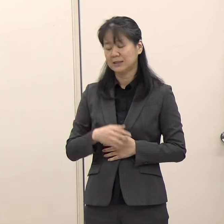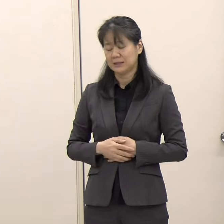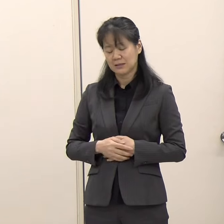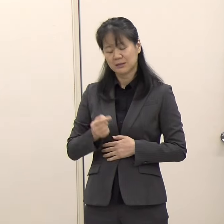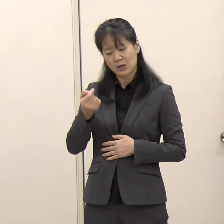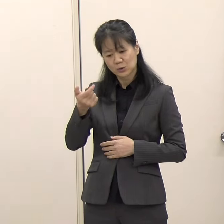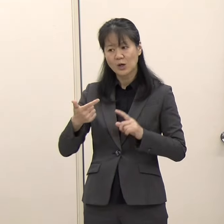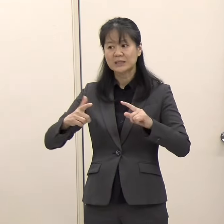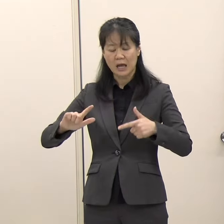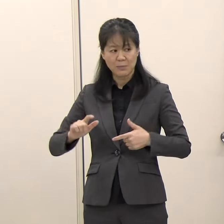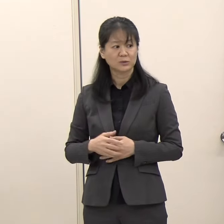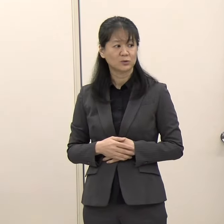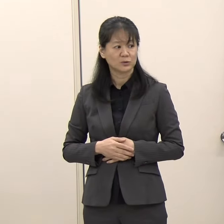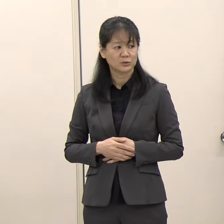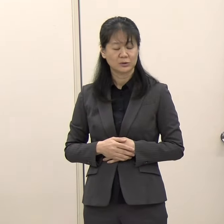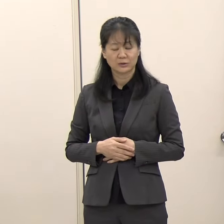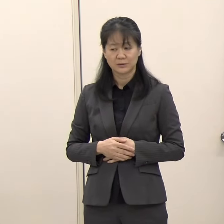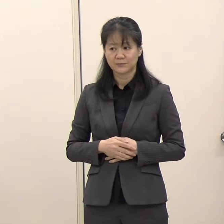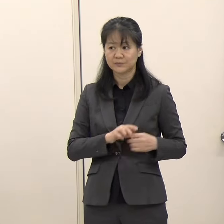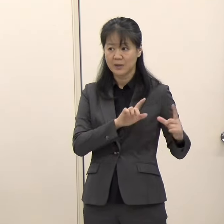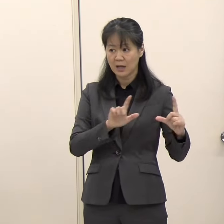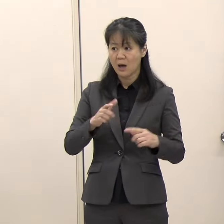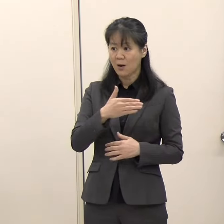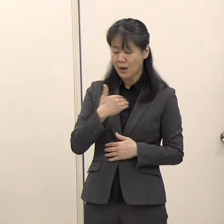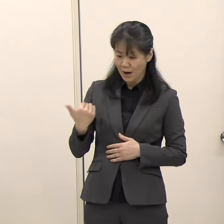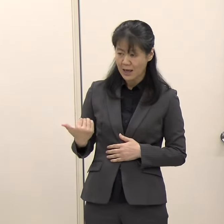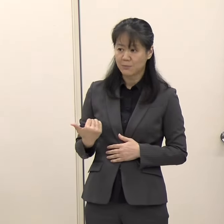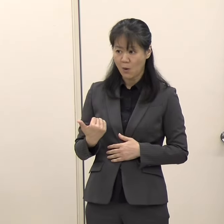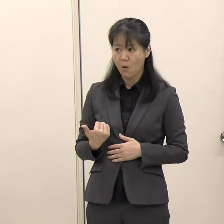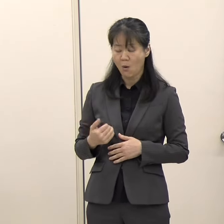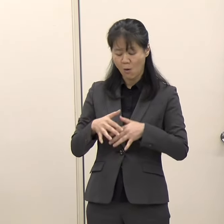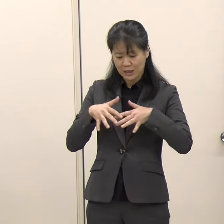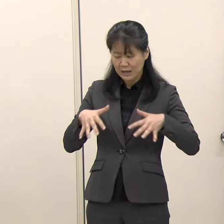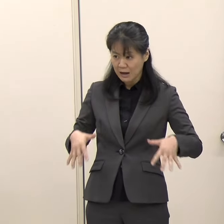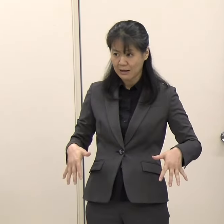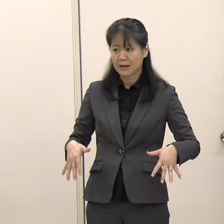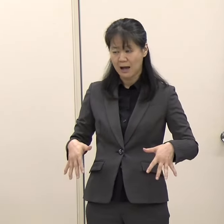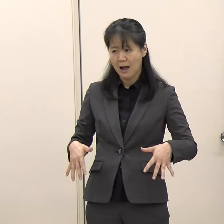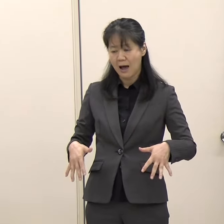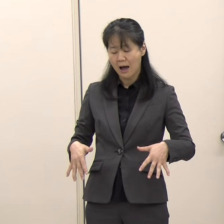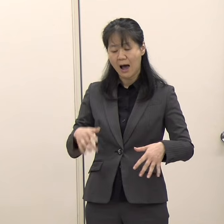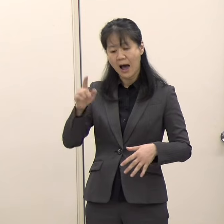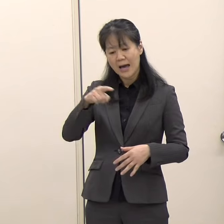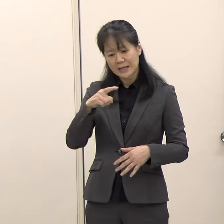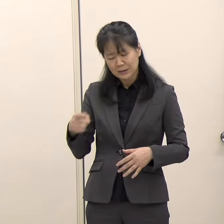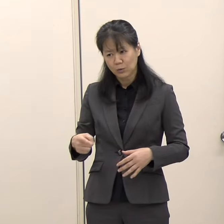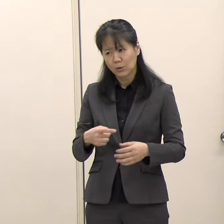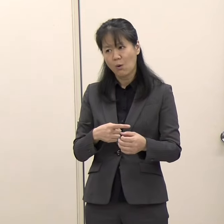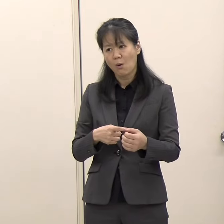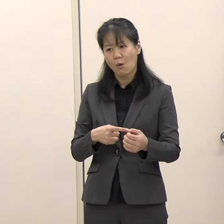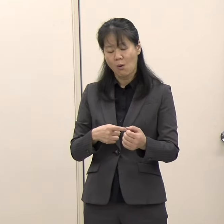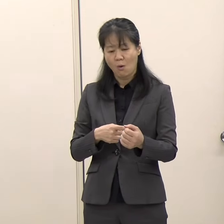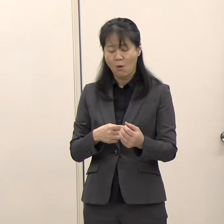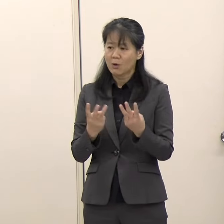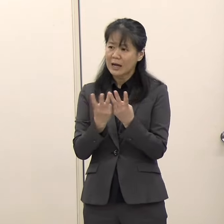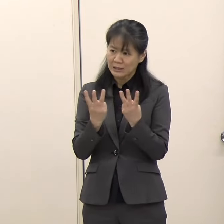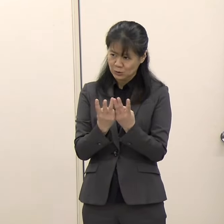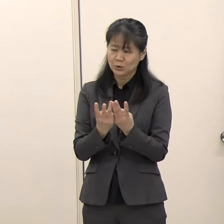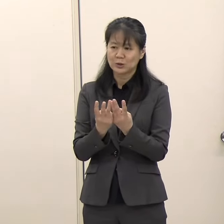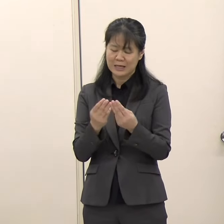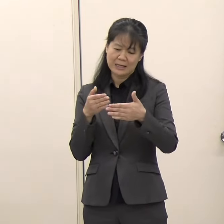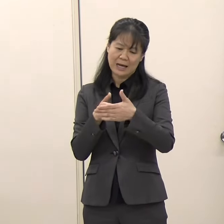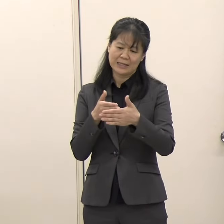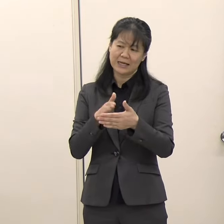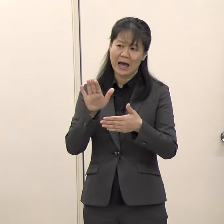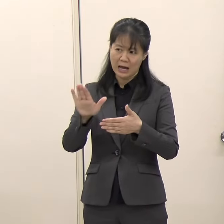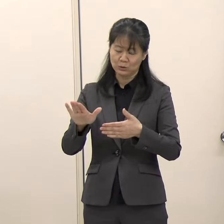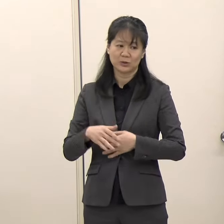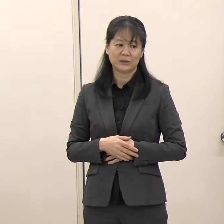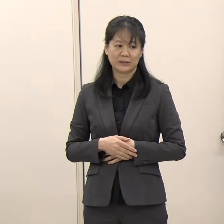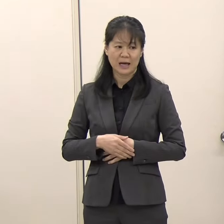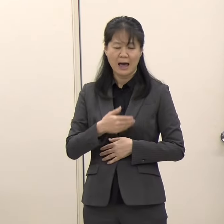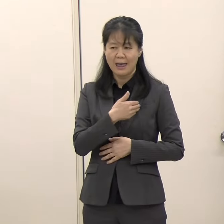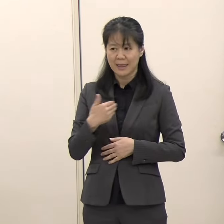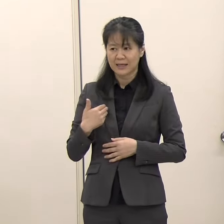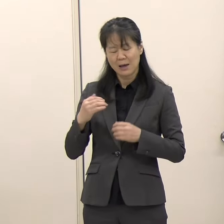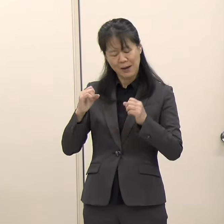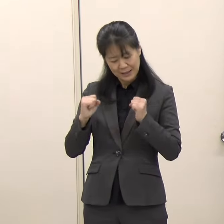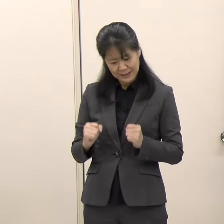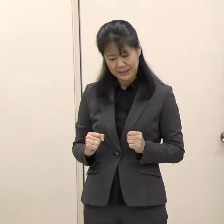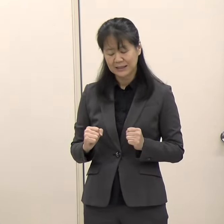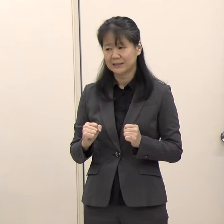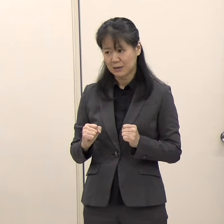（知事）どうしても我々も国の機関もマンパワーというのが限られていますので、できる限り駐在していただくということをお願いしています。